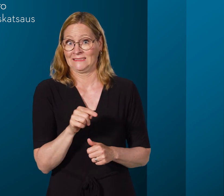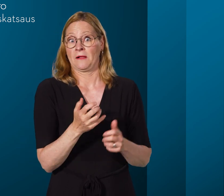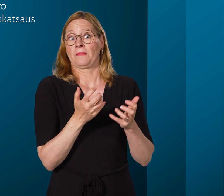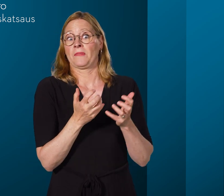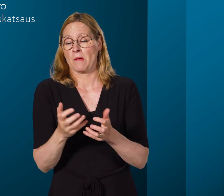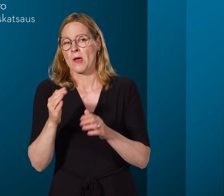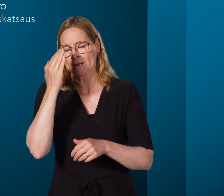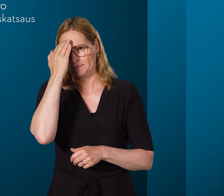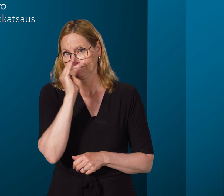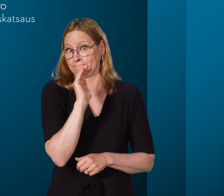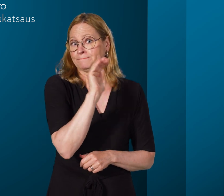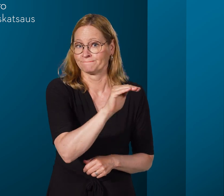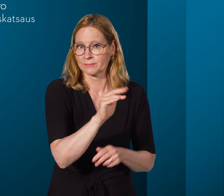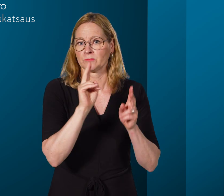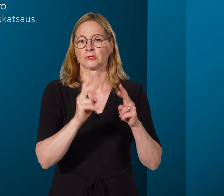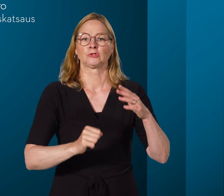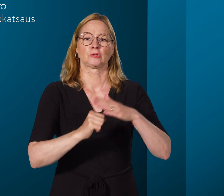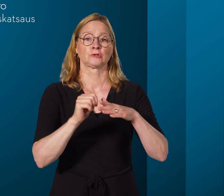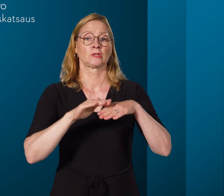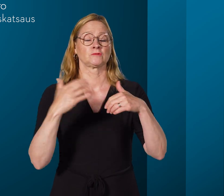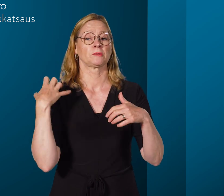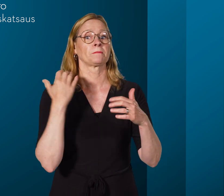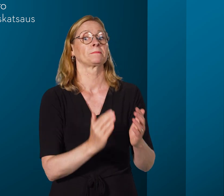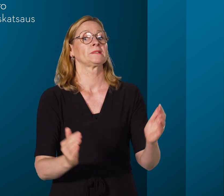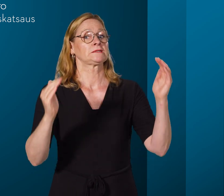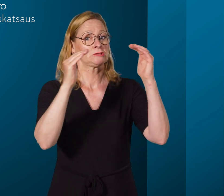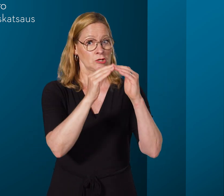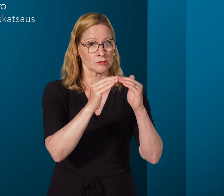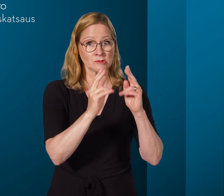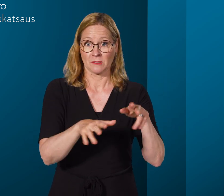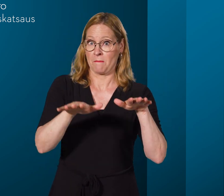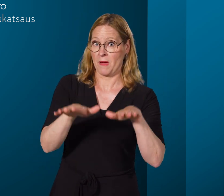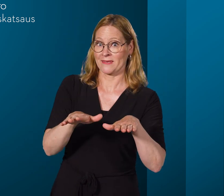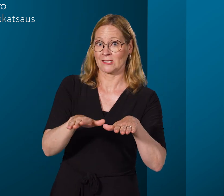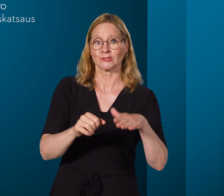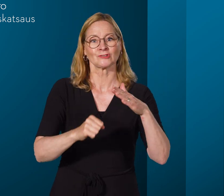Tarve on tiedostettu myös sosiaali- ja terveysministeriössä, ja paikalla olleet -